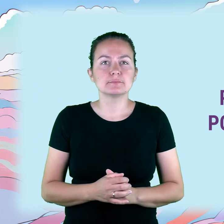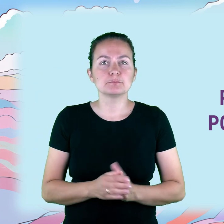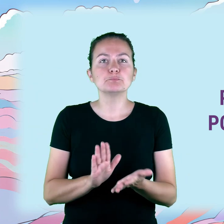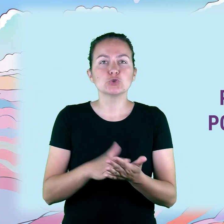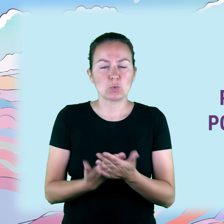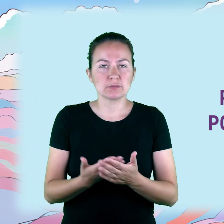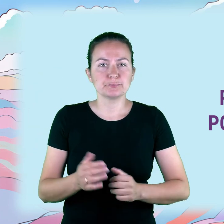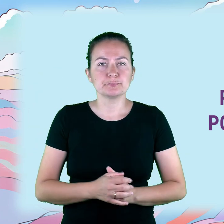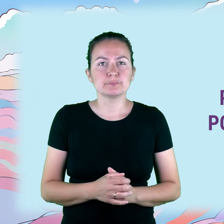Przykłady: